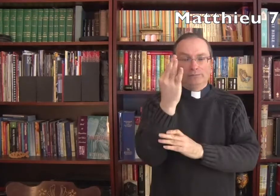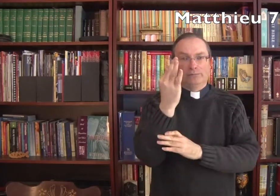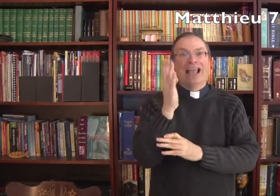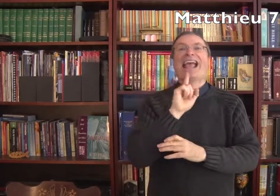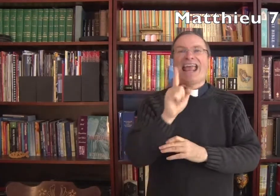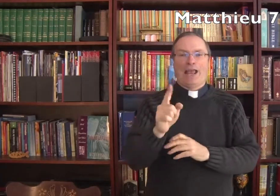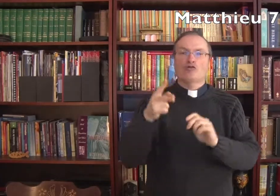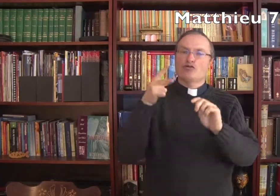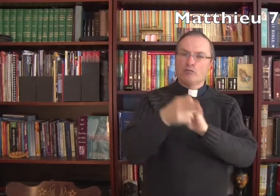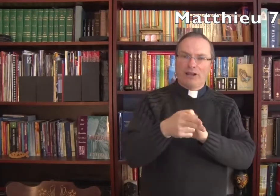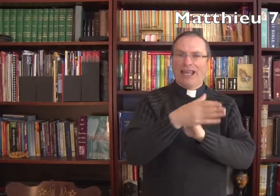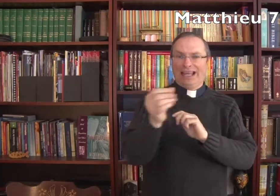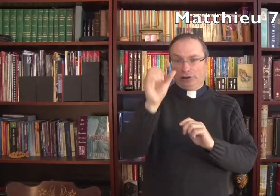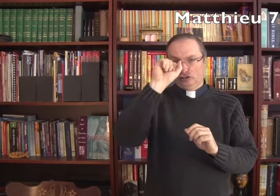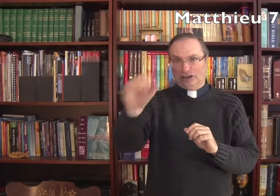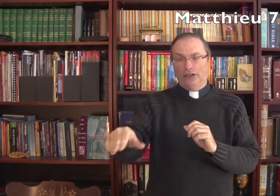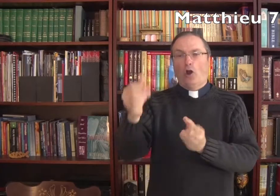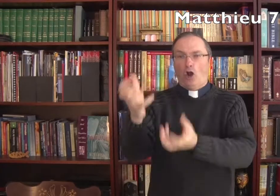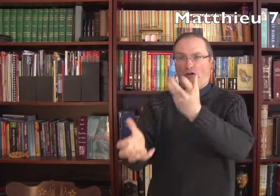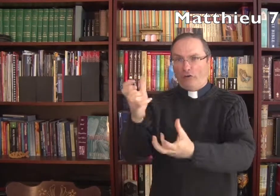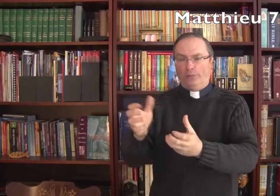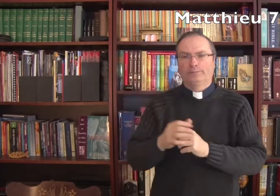est coupé et jeté au feu.